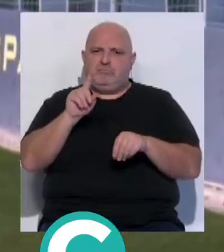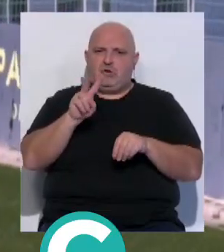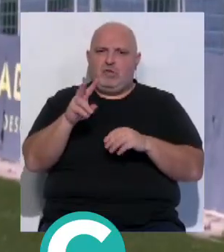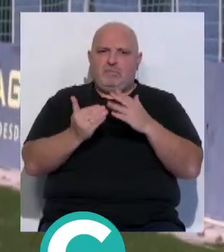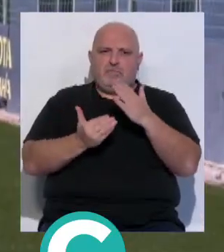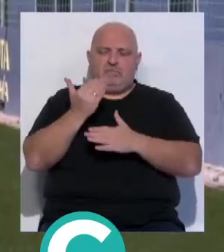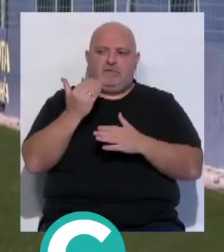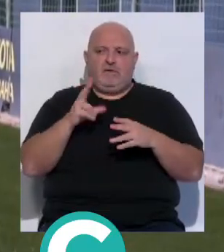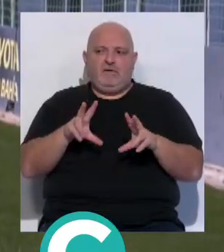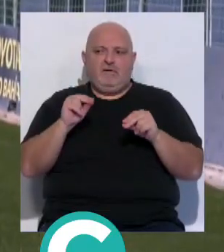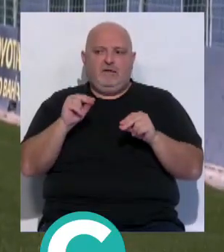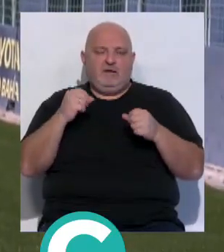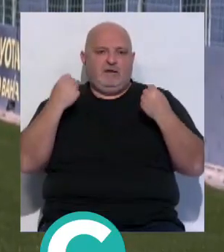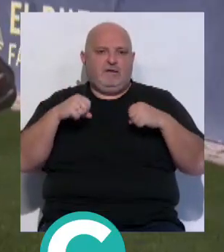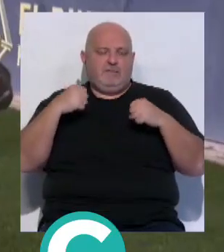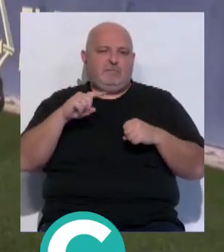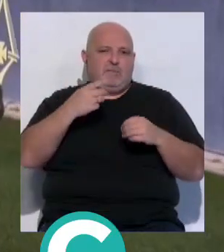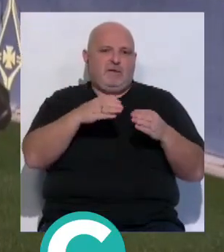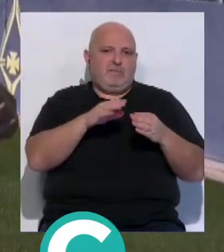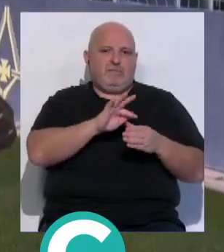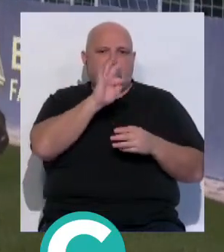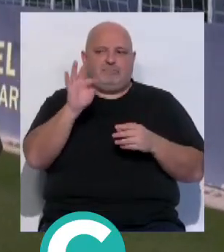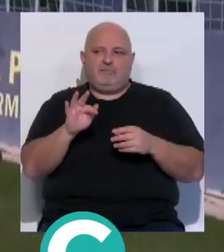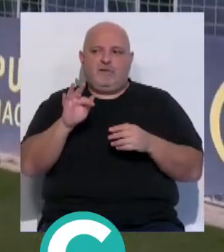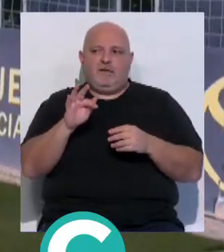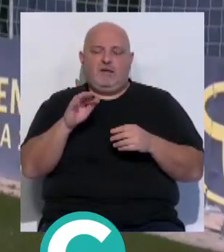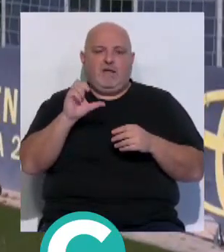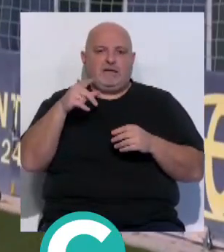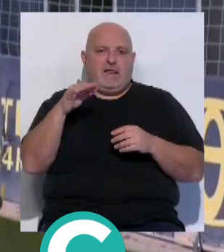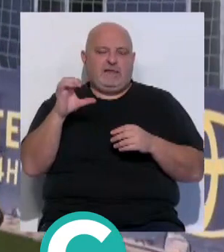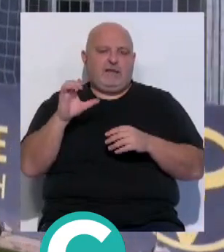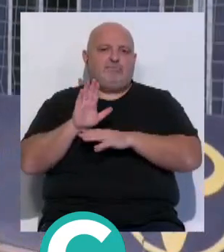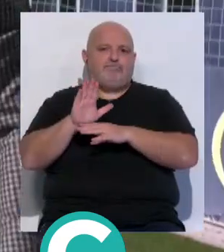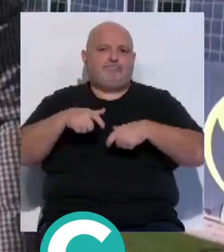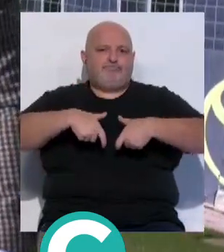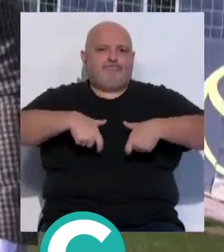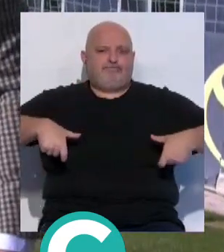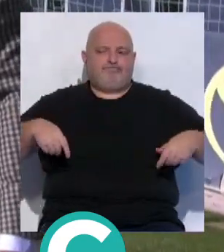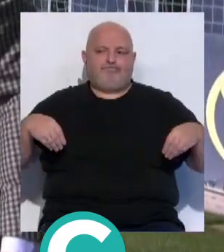la mañana una vez que finalizaba el entrenamiento del primer equipo Gonzalo Escalante ya posaba con